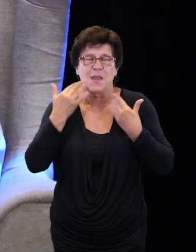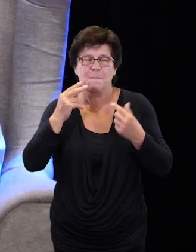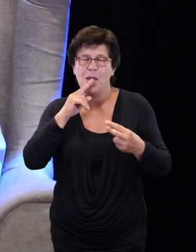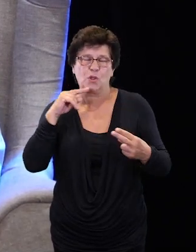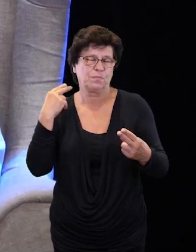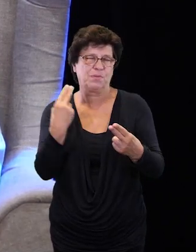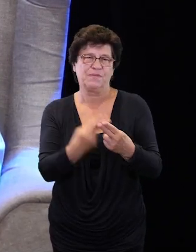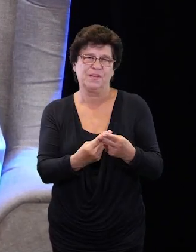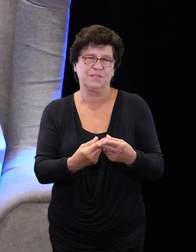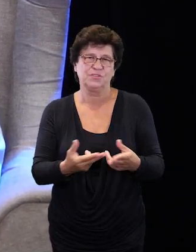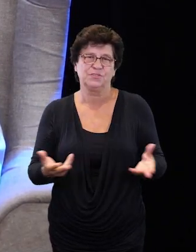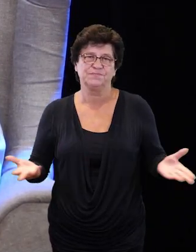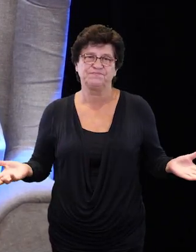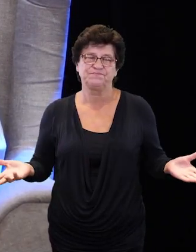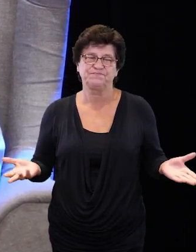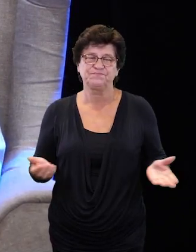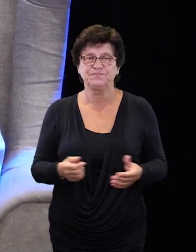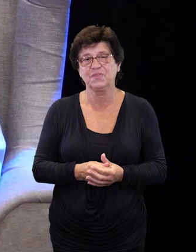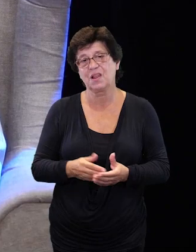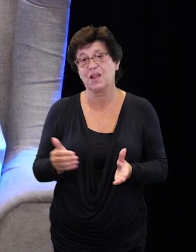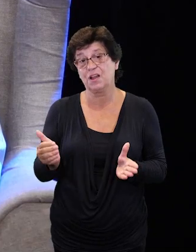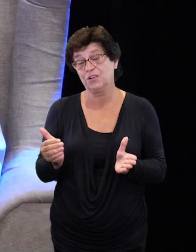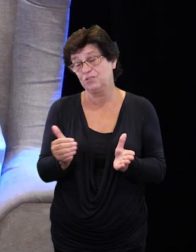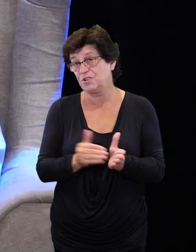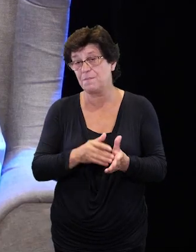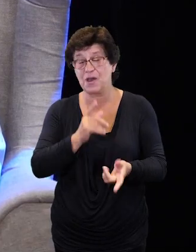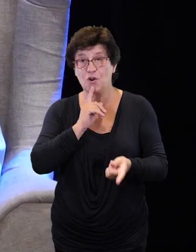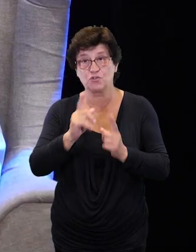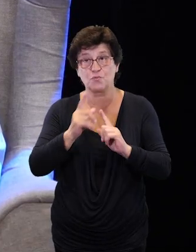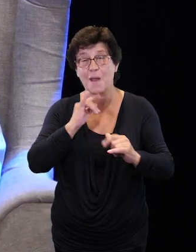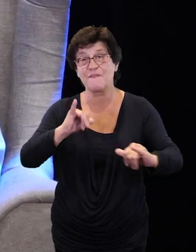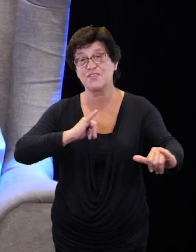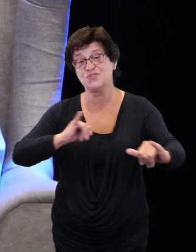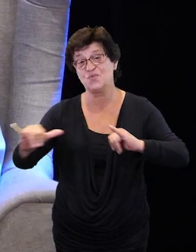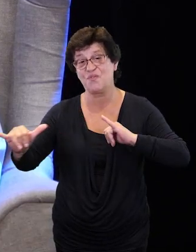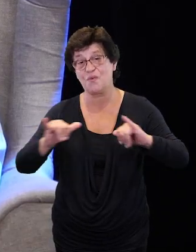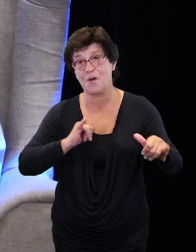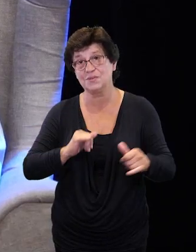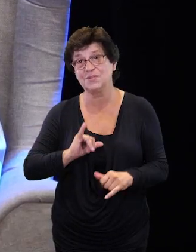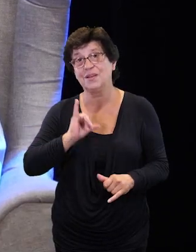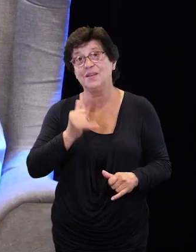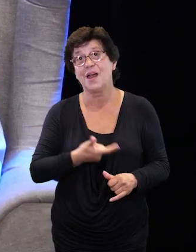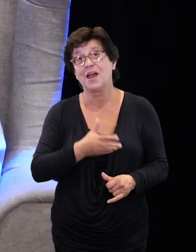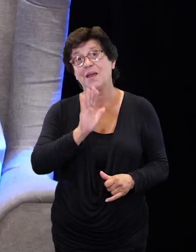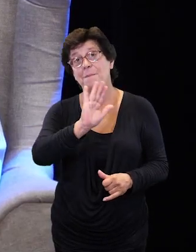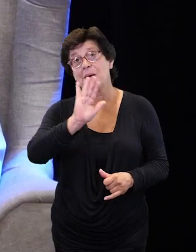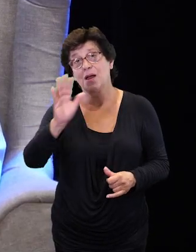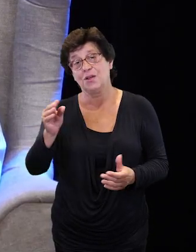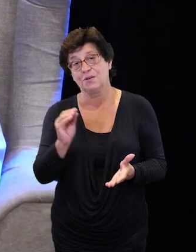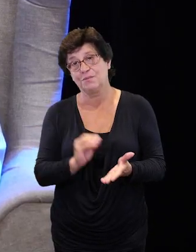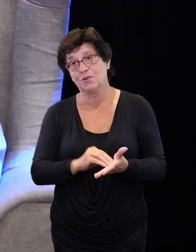Nie wiem. To już trzeba by było rozmawiać właśnie z tymi przedstawicielami władz, jakie oni mają doświadczenia w tych negocjacjach.